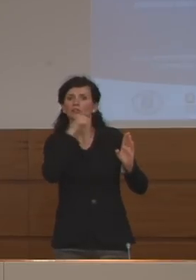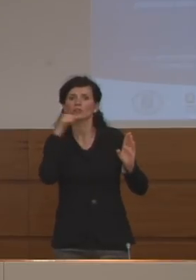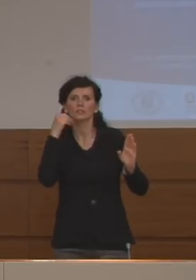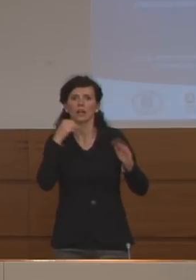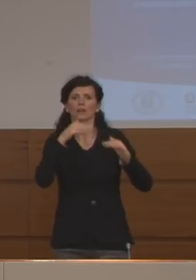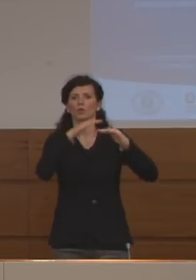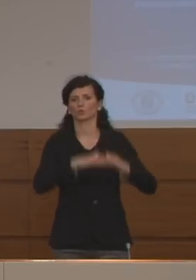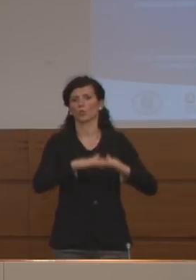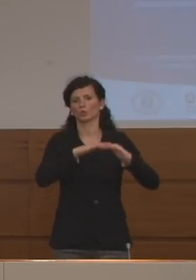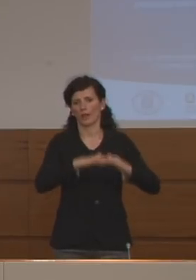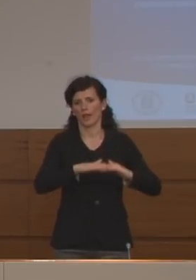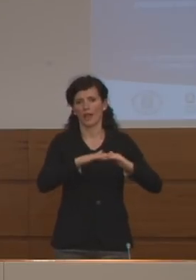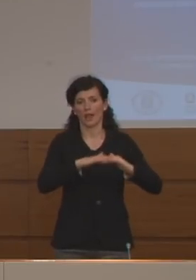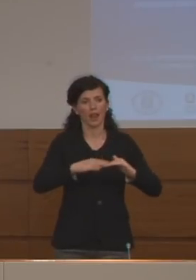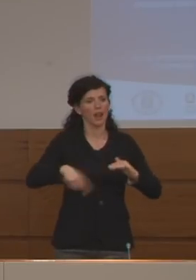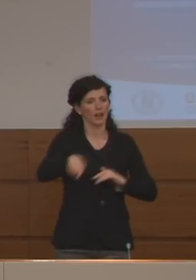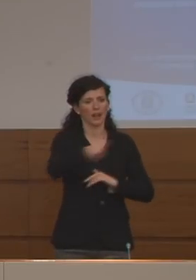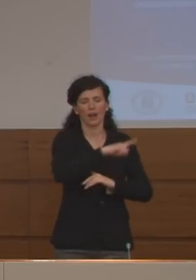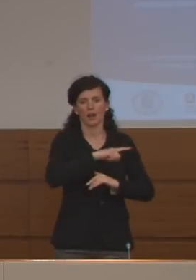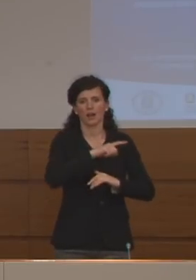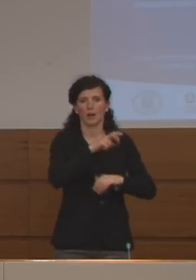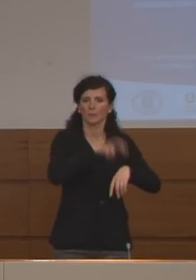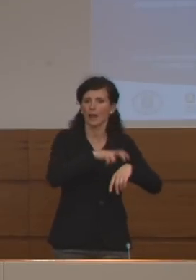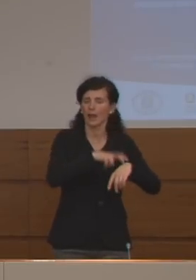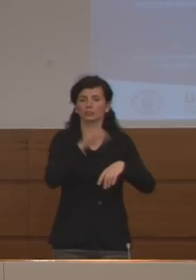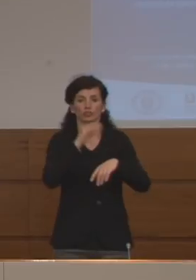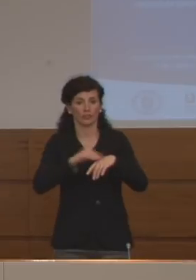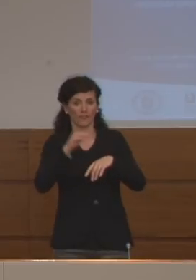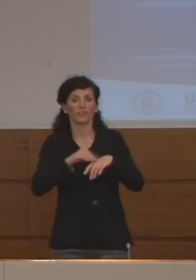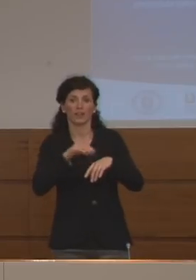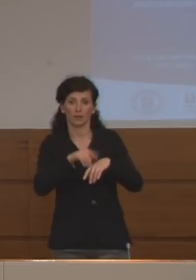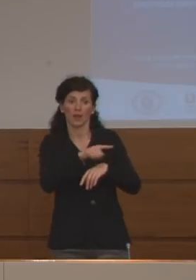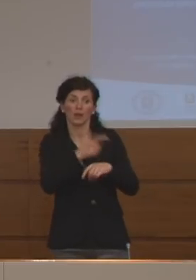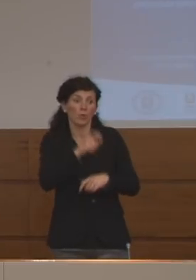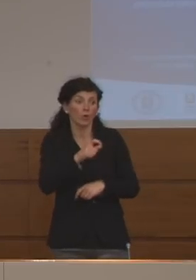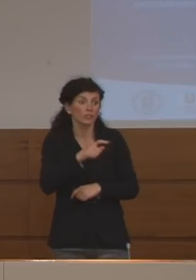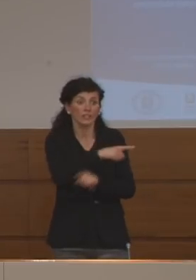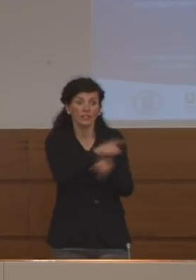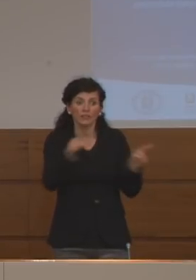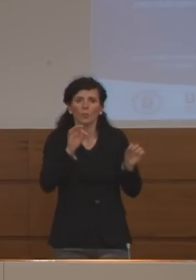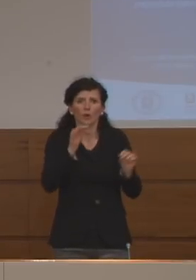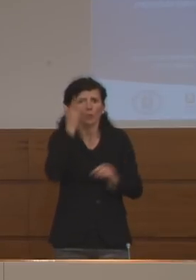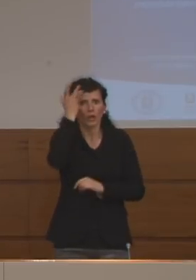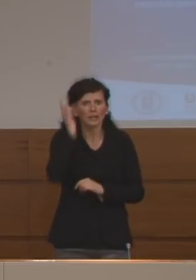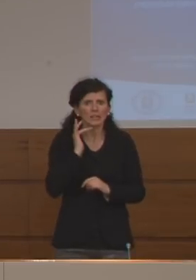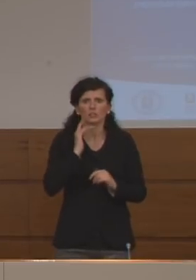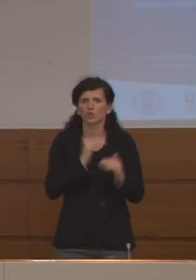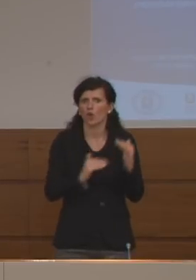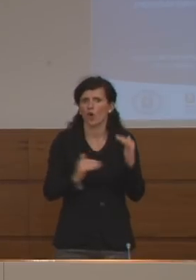evidentemente hanno un elevato rischio professionale, hanno il merito